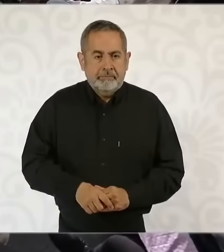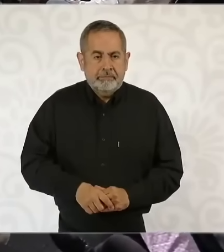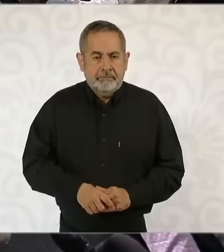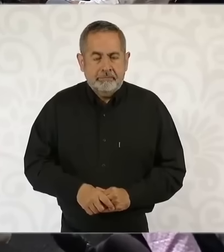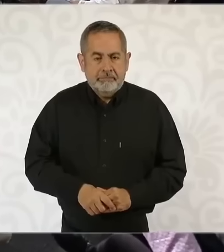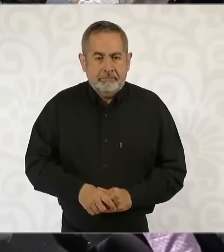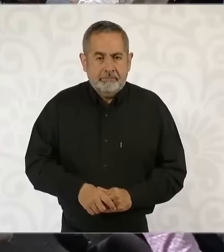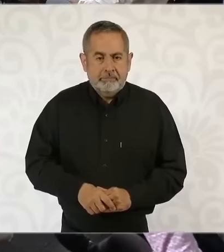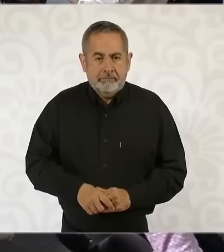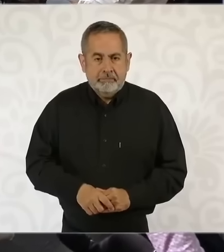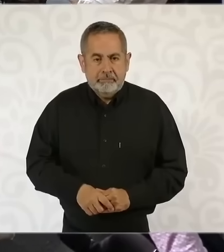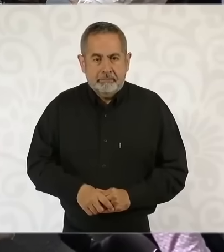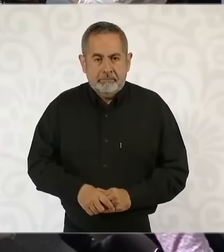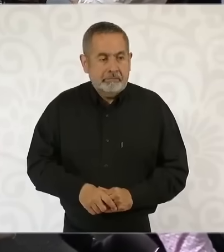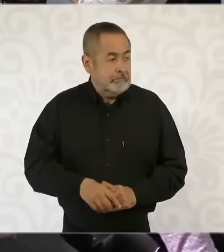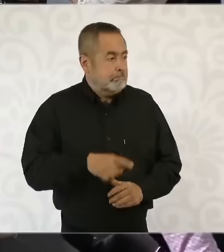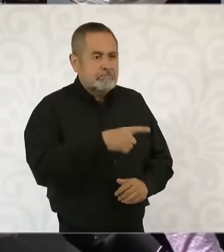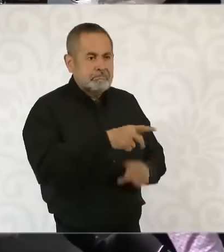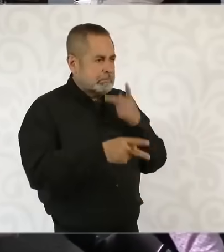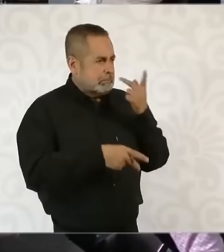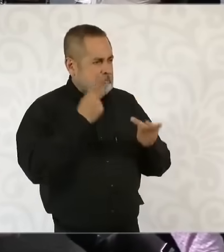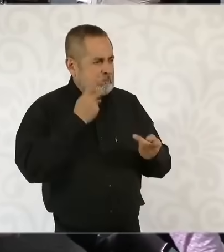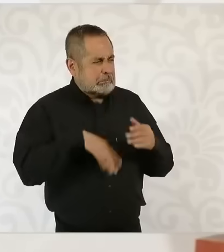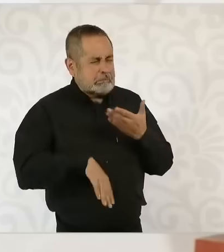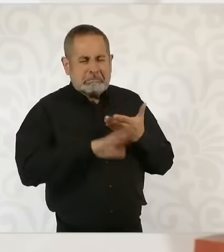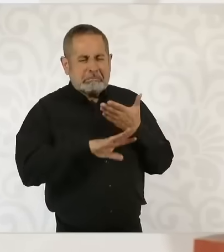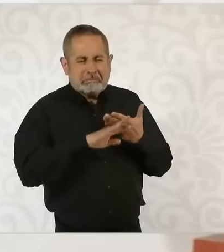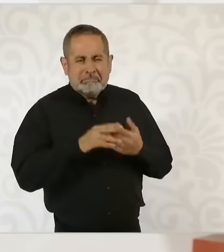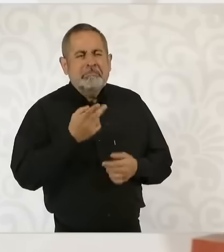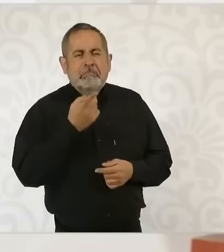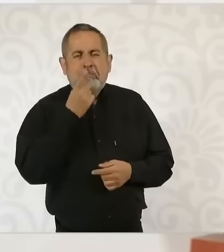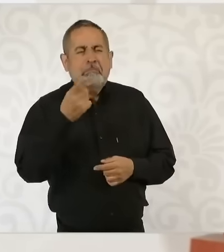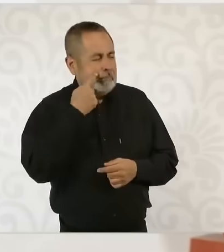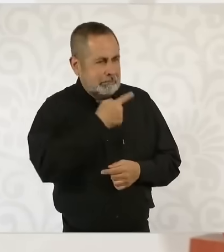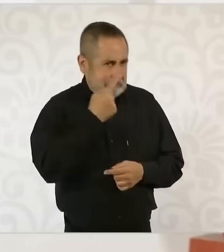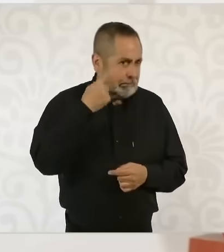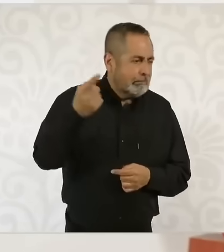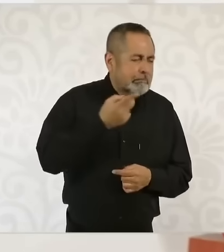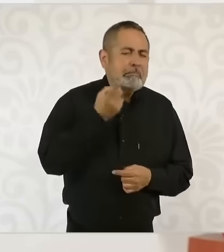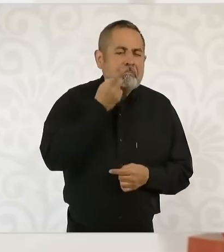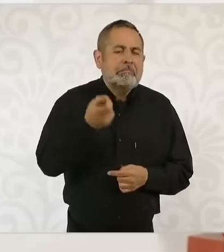¿Y qué dirán los adversarios?